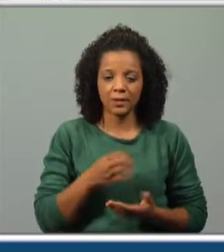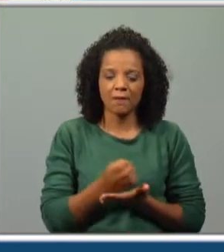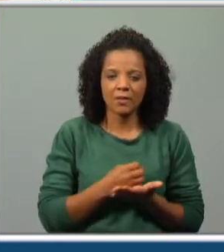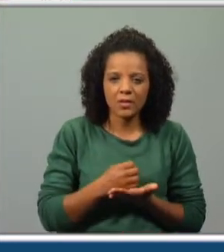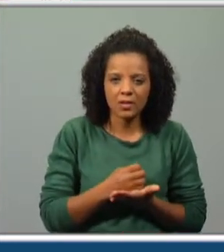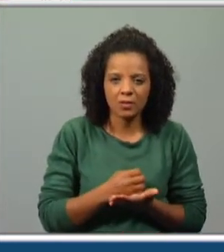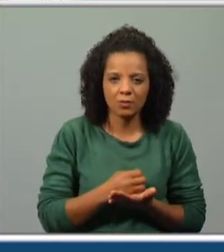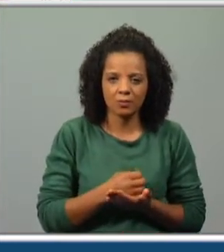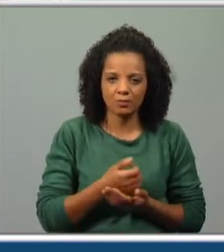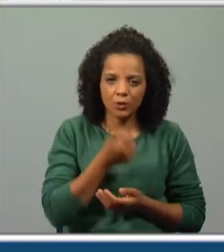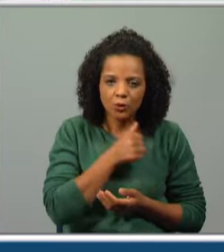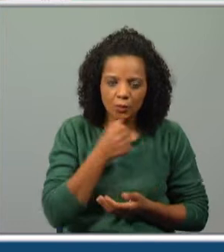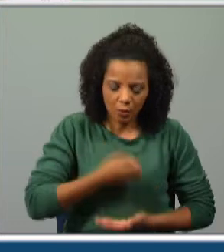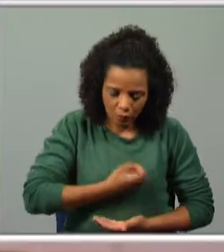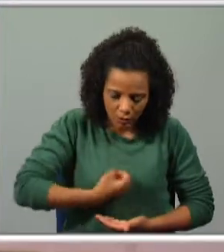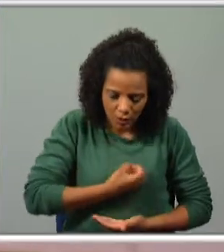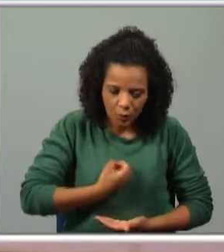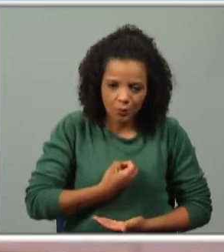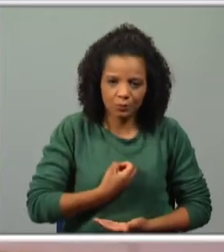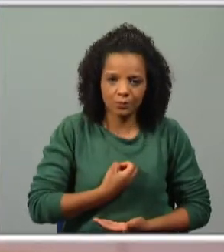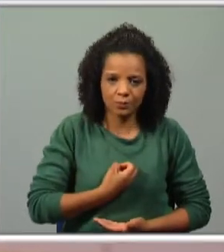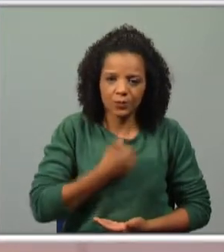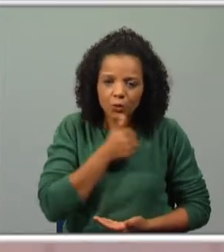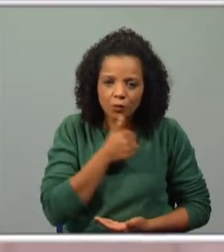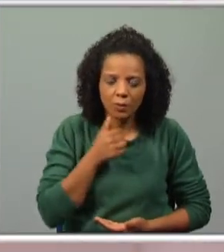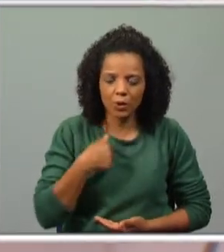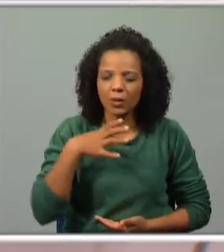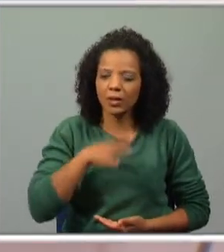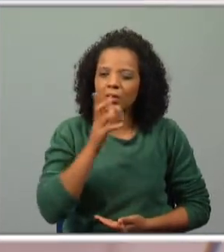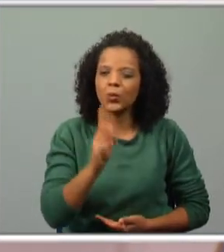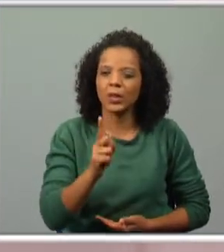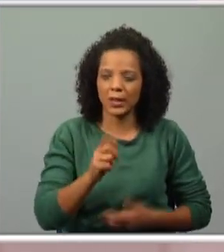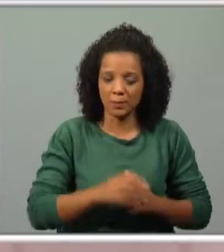sofrimento da nossa área e o que é que eu queria dizer aqui olha eu com este 我們地區的苦難和什麼我想說這裡看我用這個